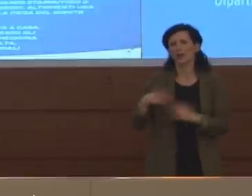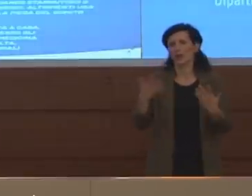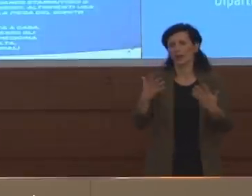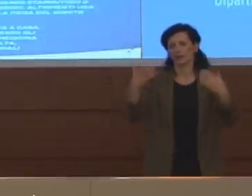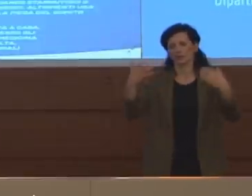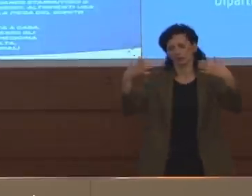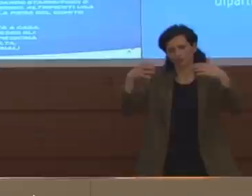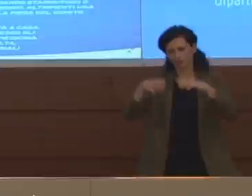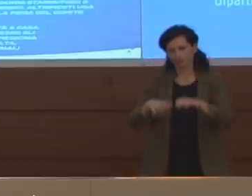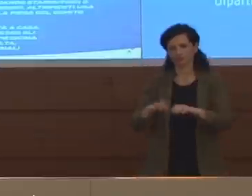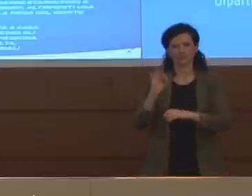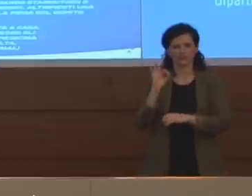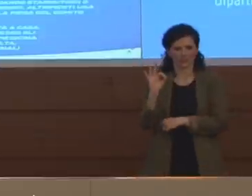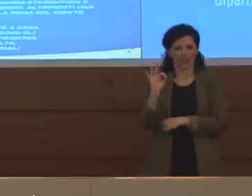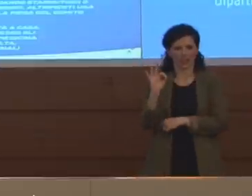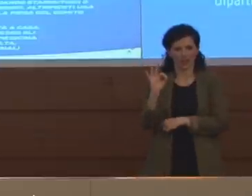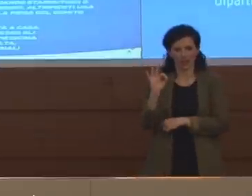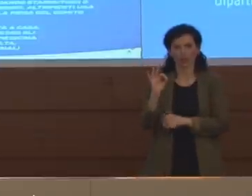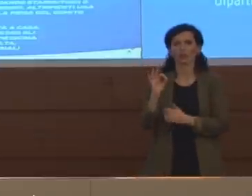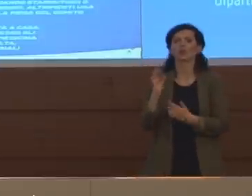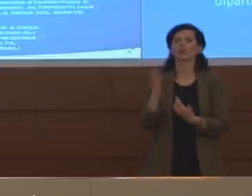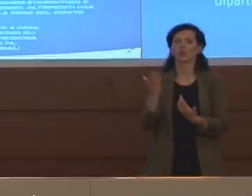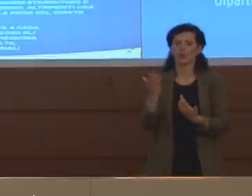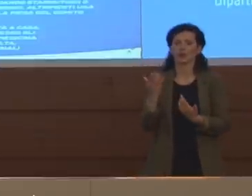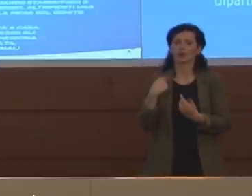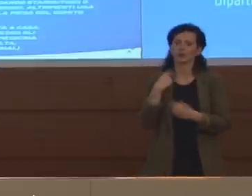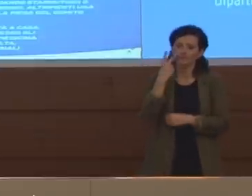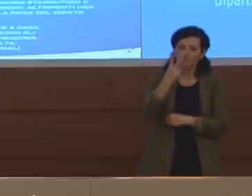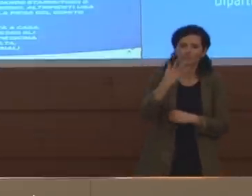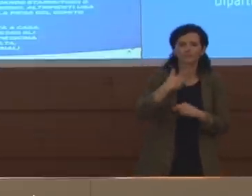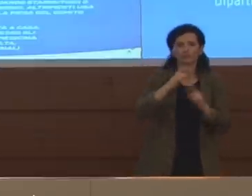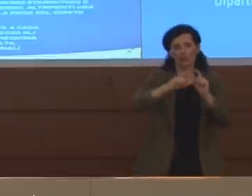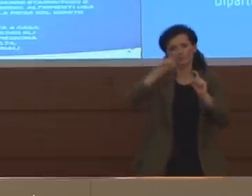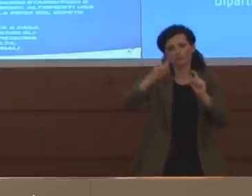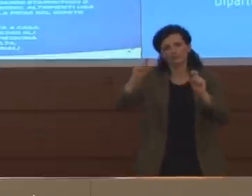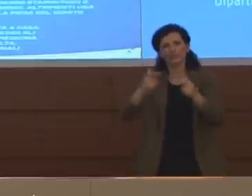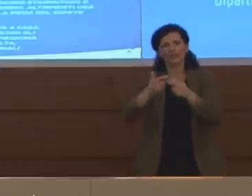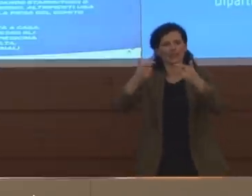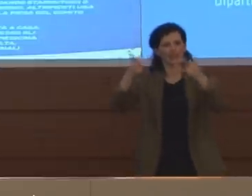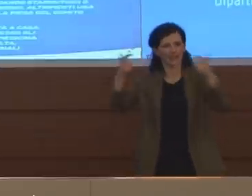anche delle fluttuazioni in incremento ognuno di noi ne rimane in qualche